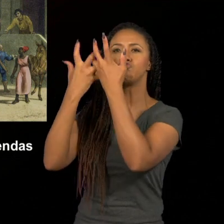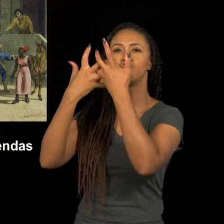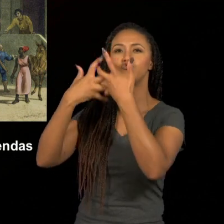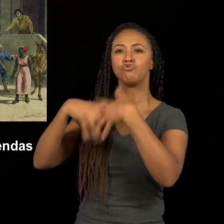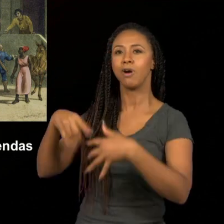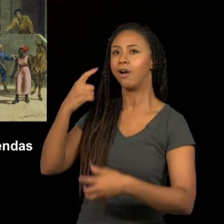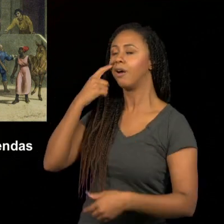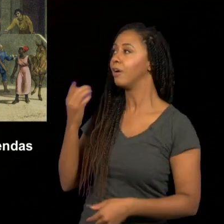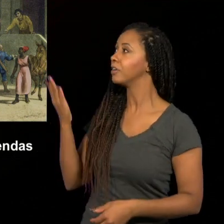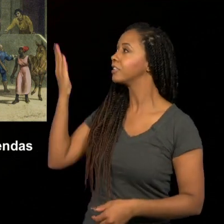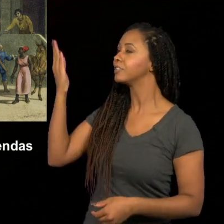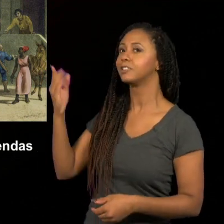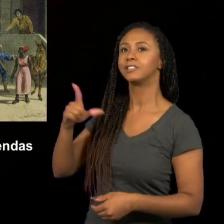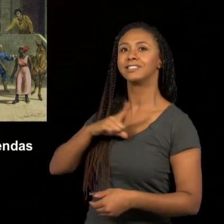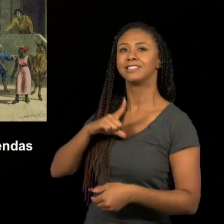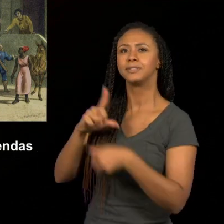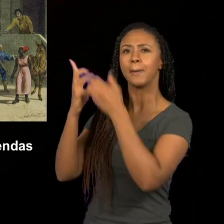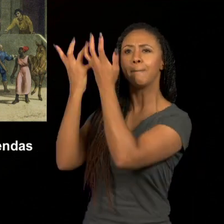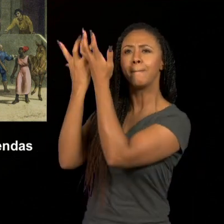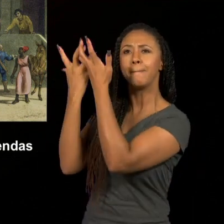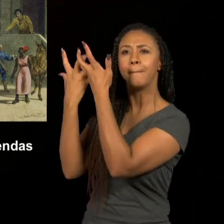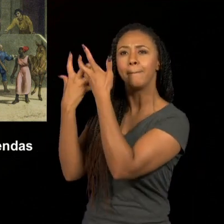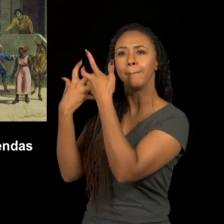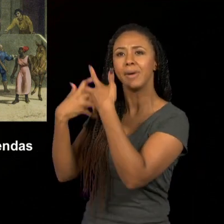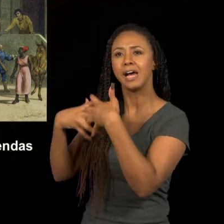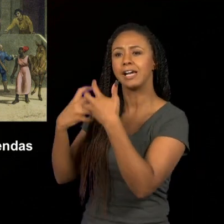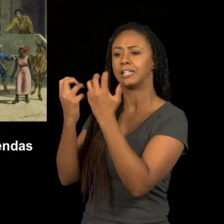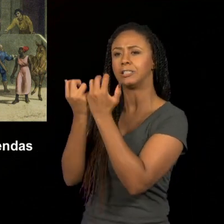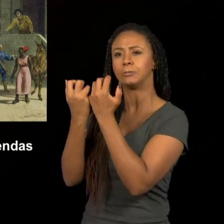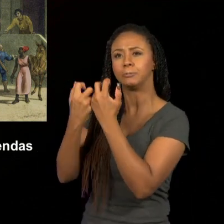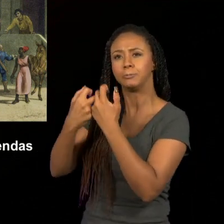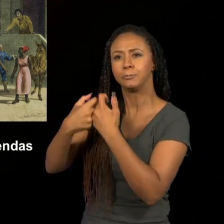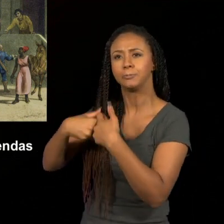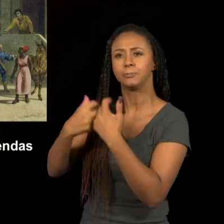QUE SERVE PRA MOAGEM DA CANA, MAS, CLARO, A FORÇA